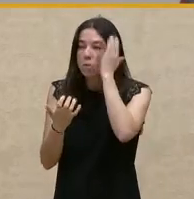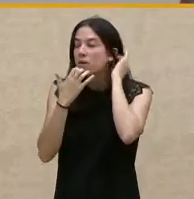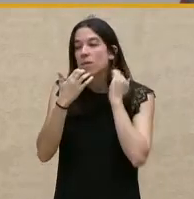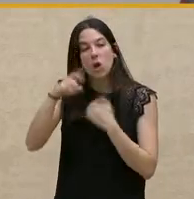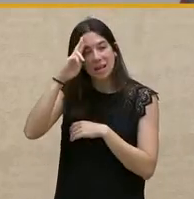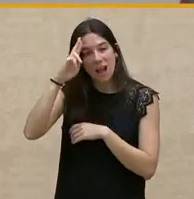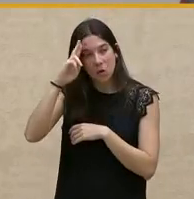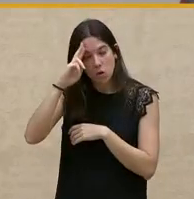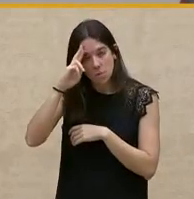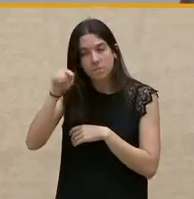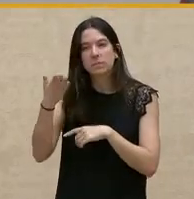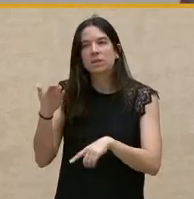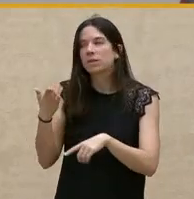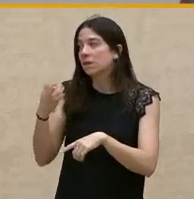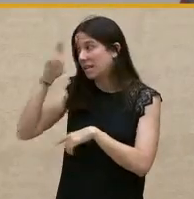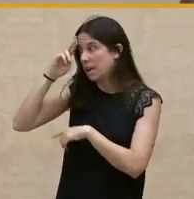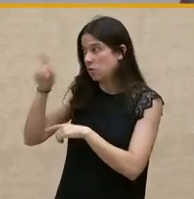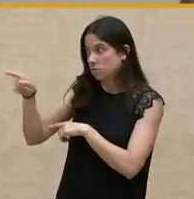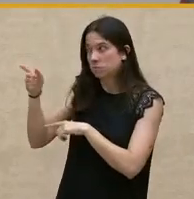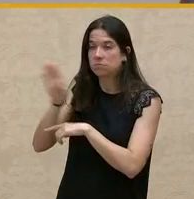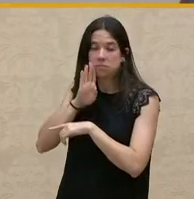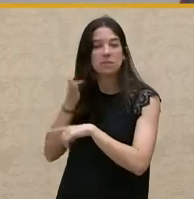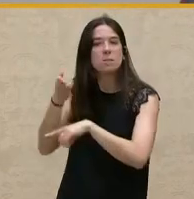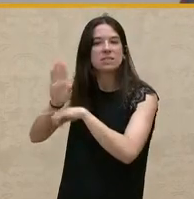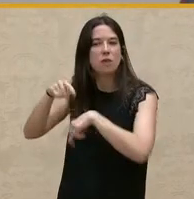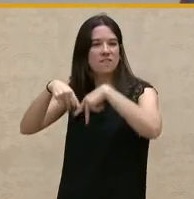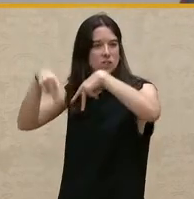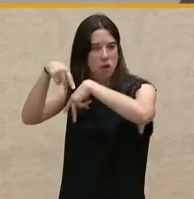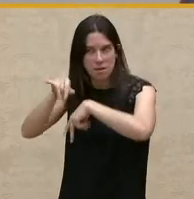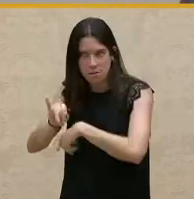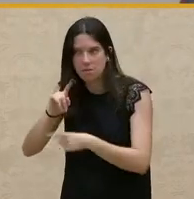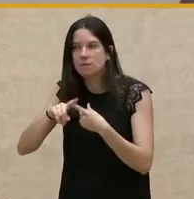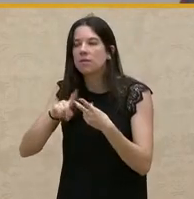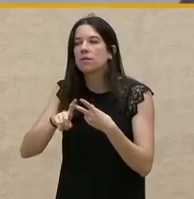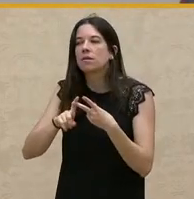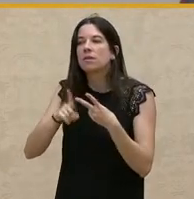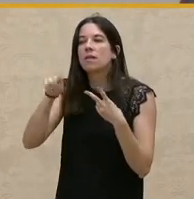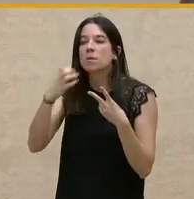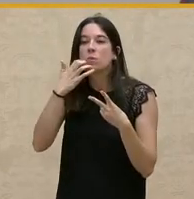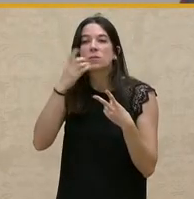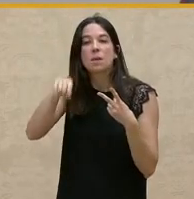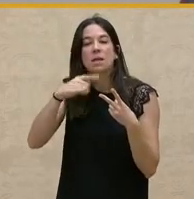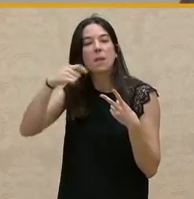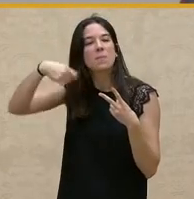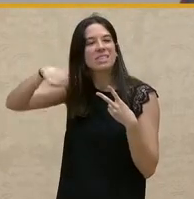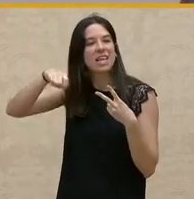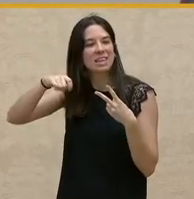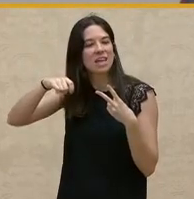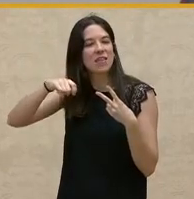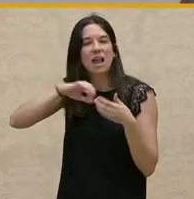representando a FESOCE, estaba, por ejemplo, el presidente de la Confederación Nacional de centros